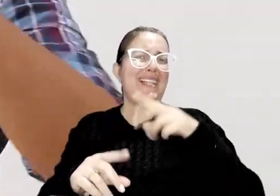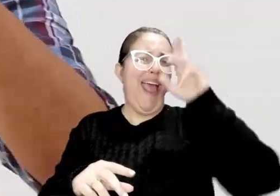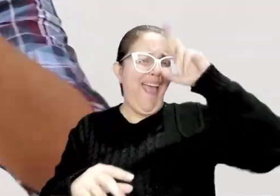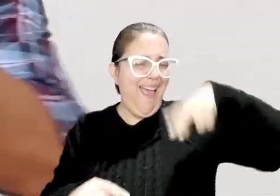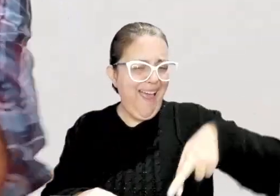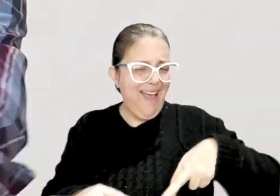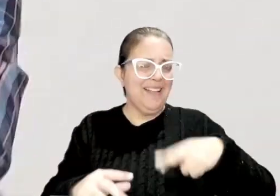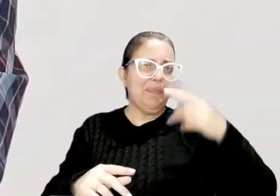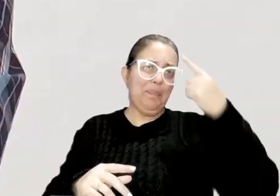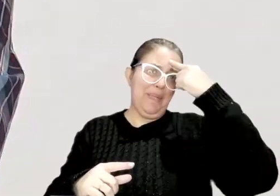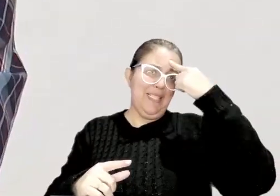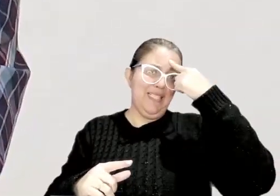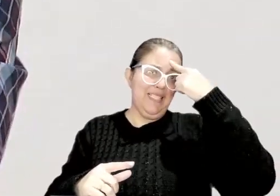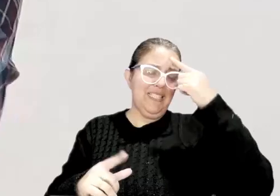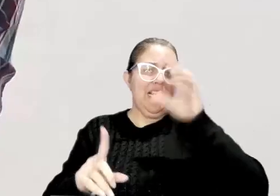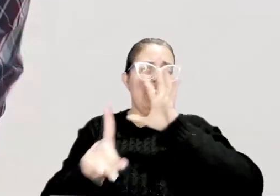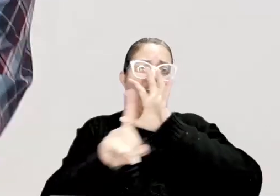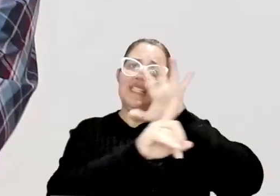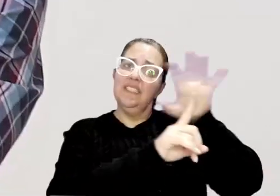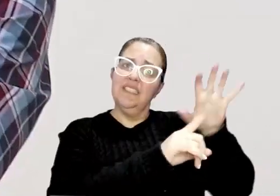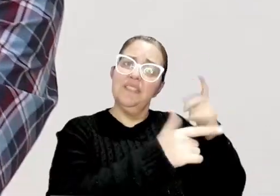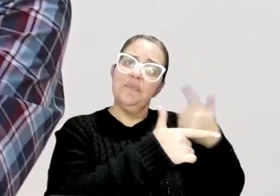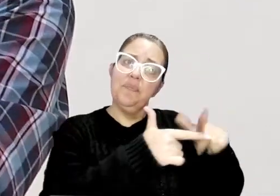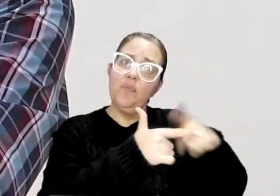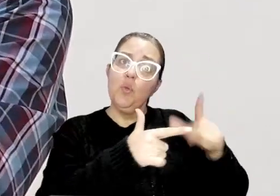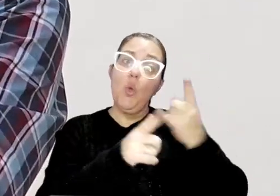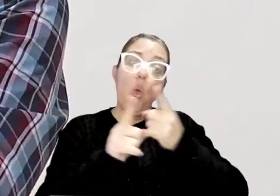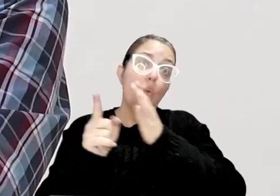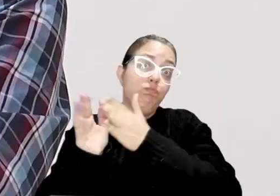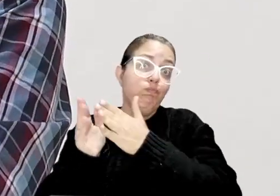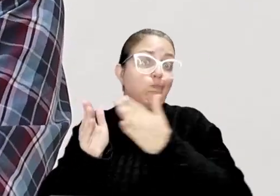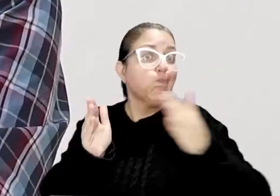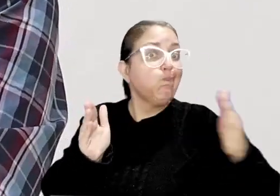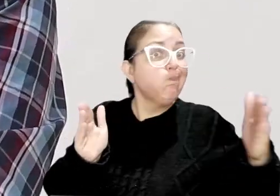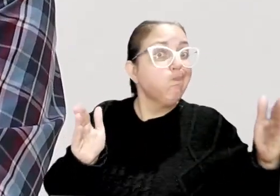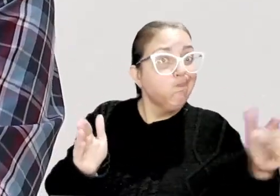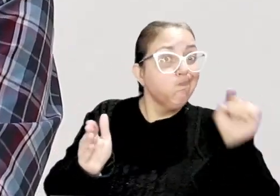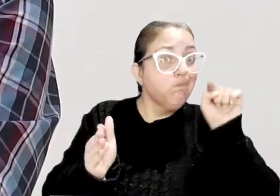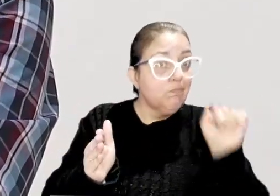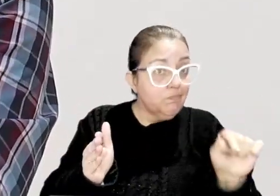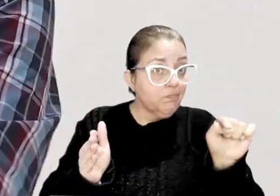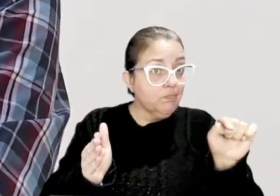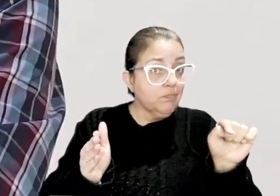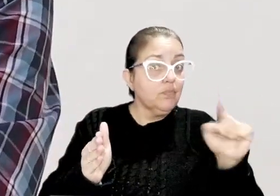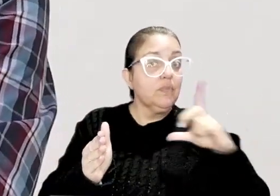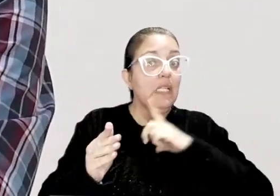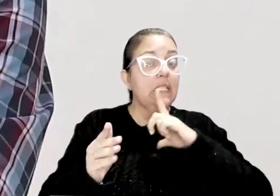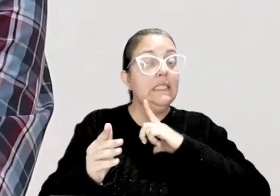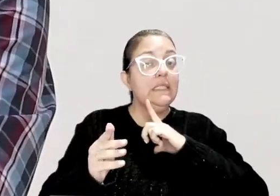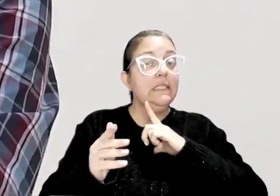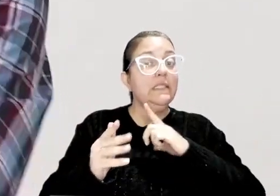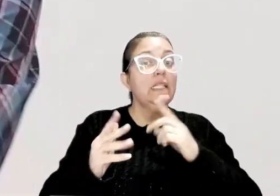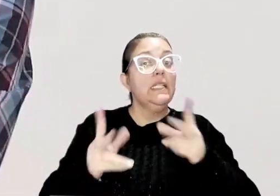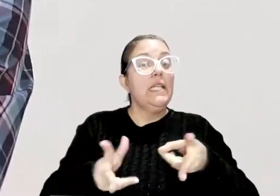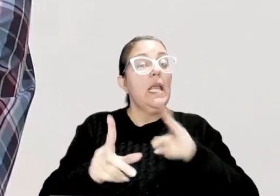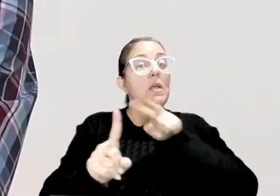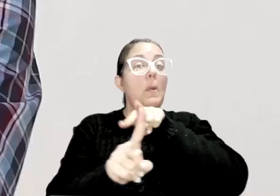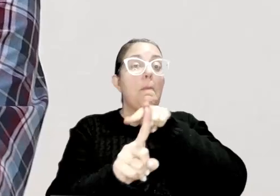possibilidades e mesclas você tem uma uma uma perspectiva talvez eh negocial mediadora do do